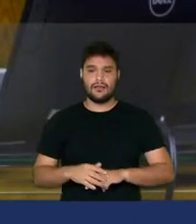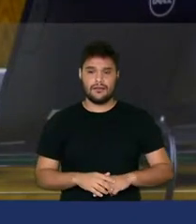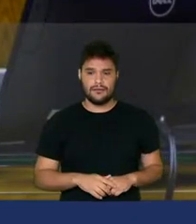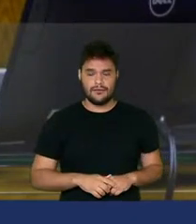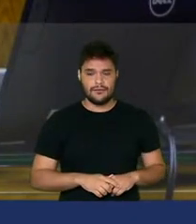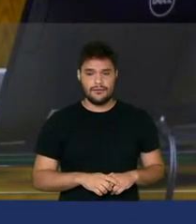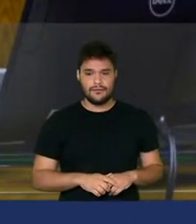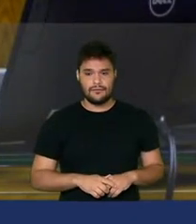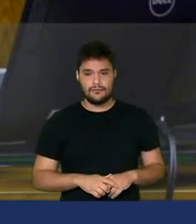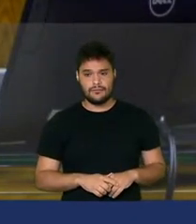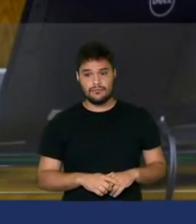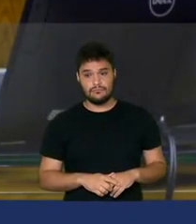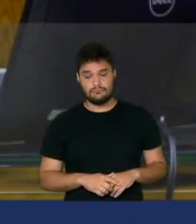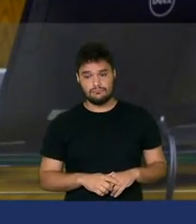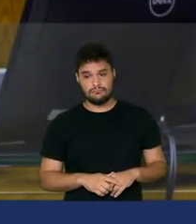[PRESIDENTE]: SIM, OS PARTIDOS VÃO ENCAMINHAR.